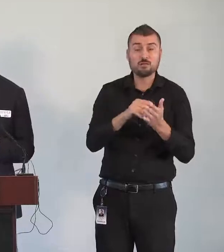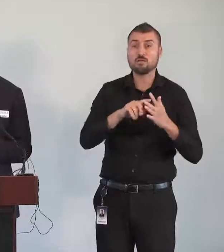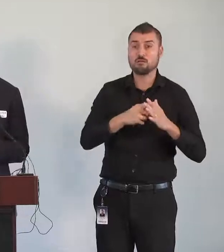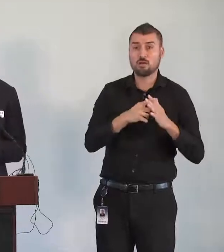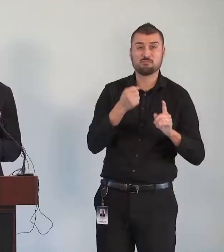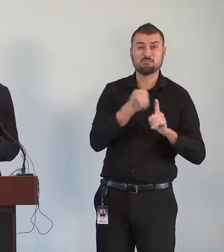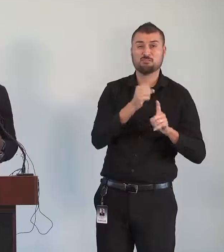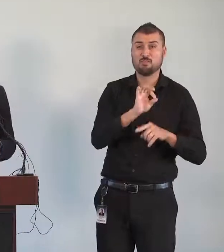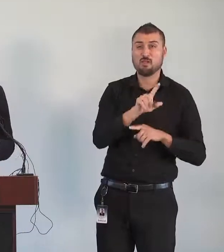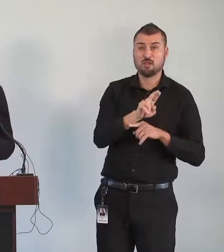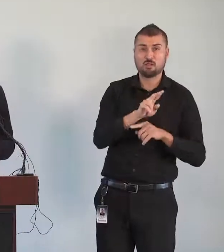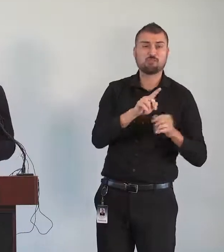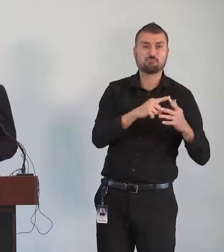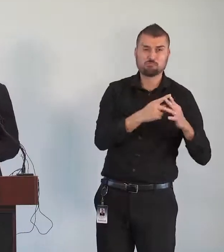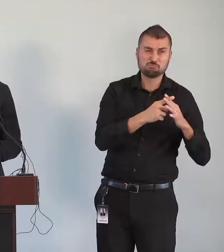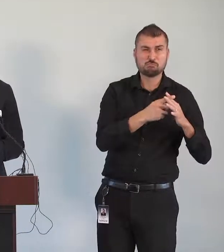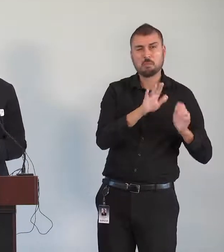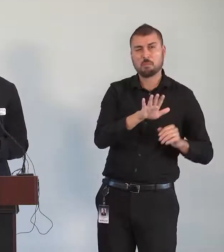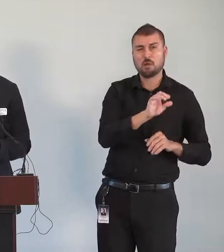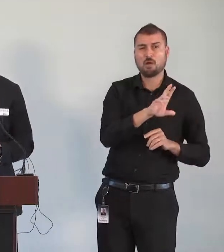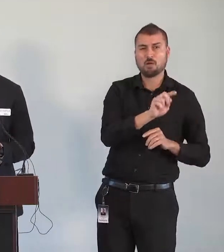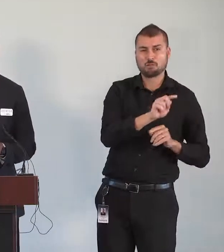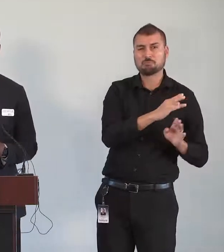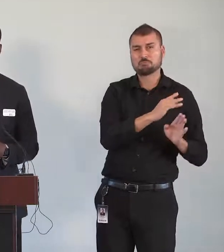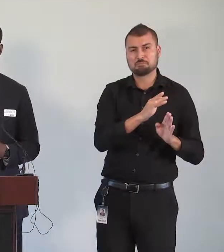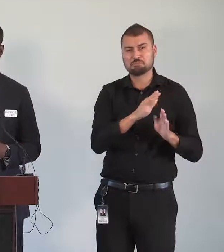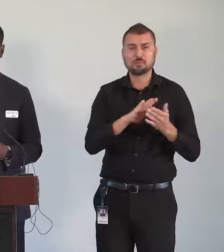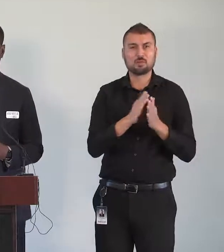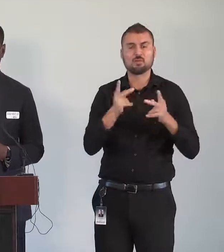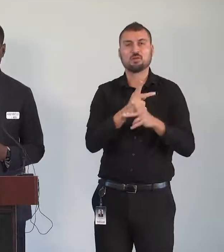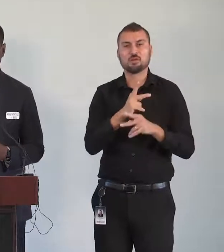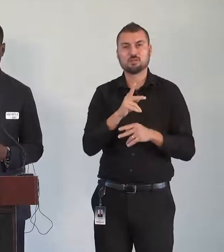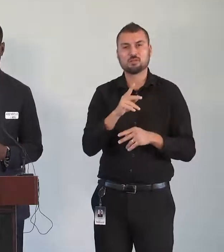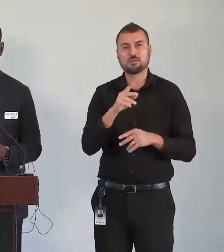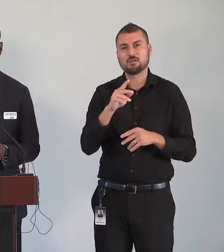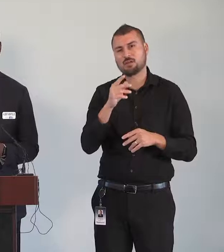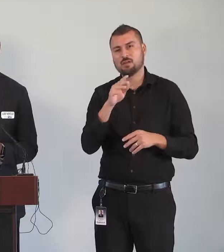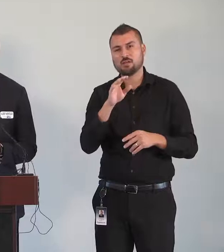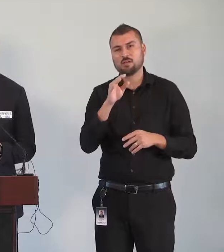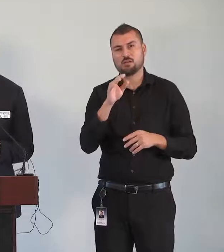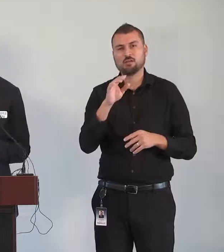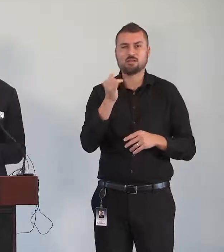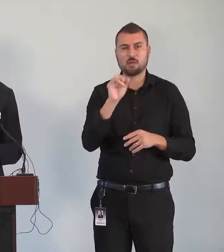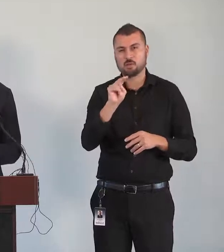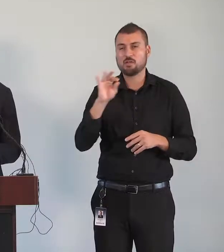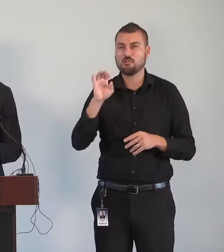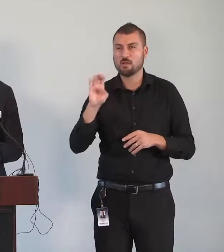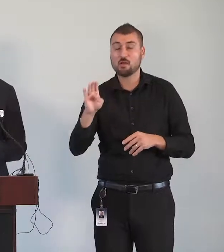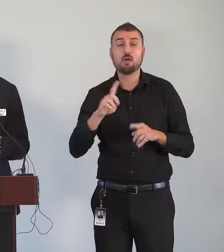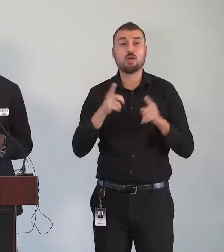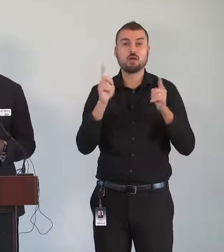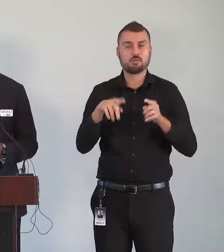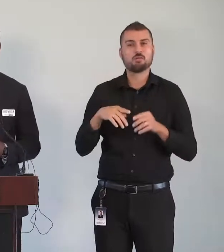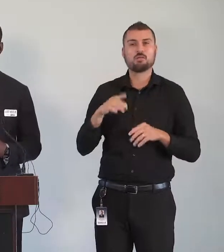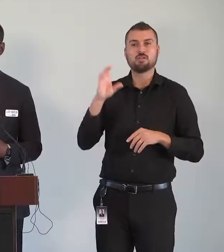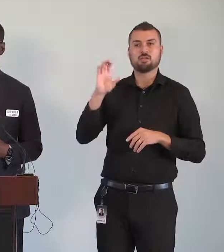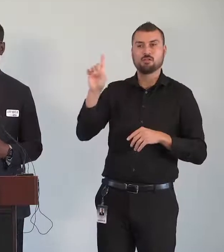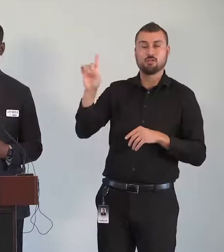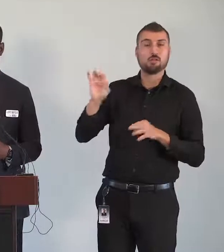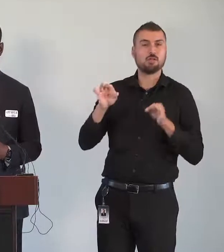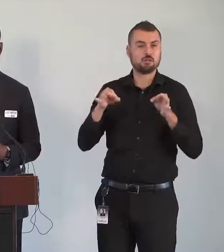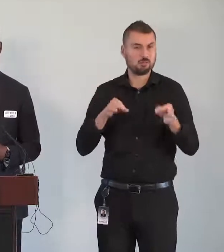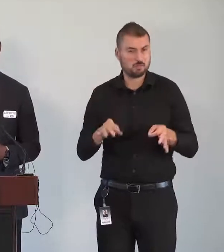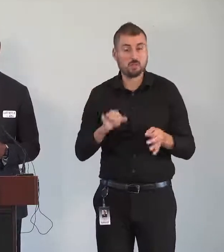diciembre y febrero, según los Centros para Control y prevención de enfermedades Aproximadamente 5